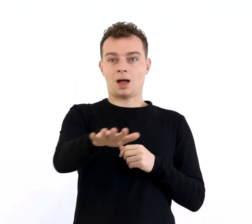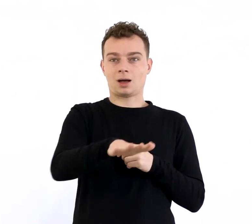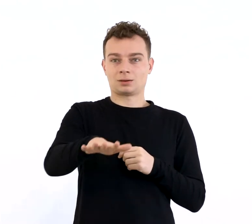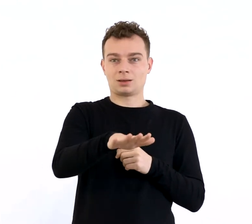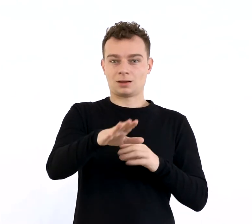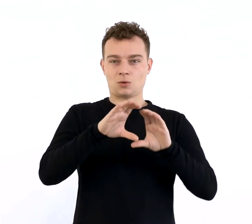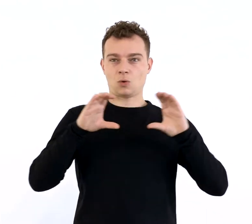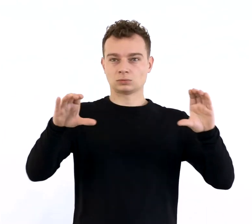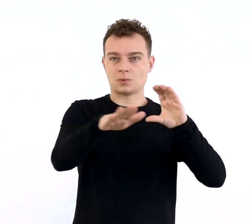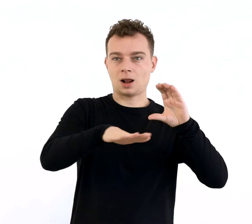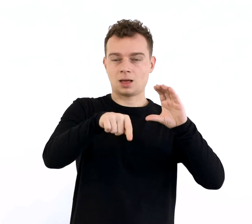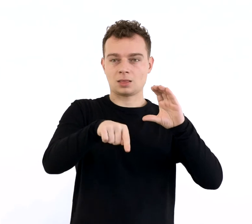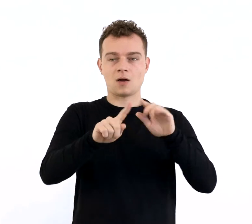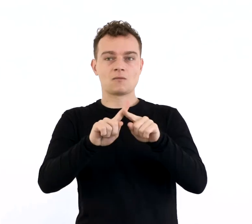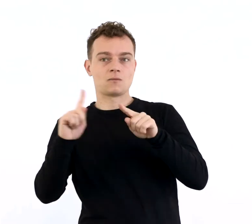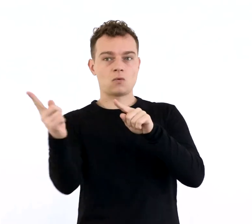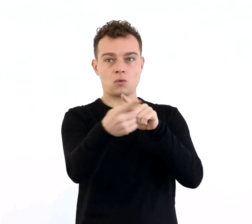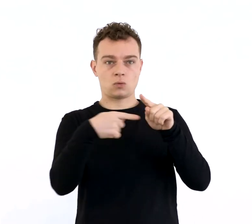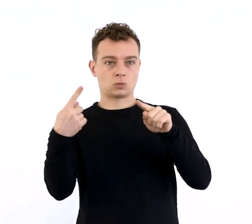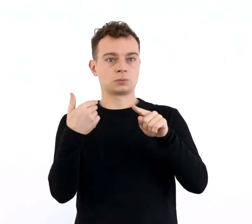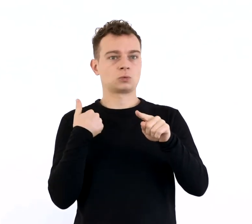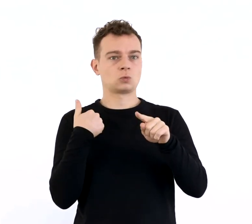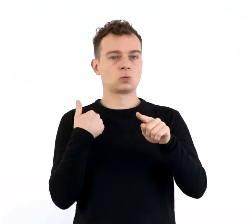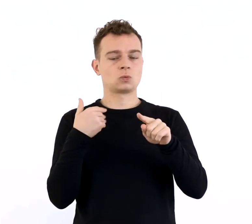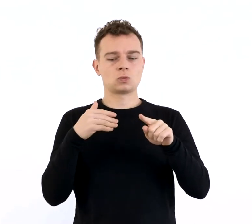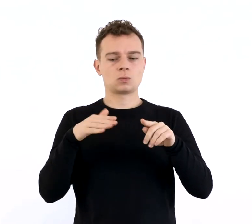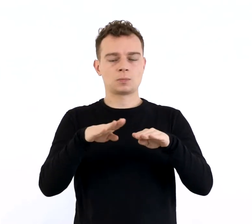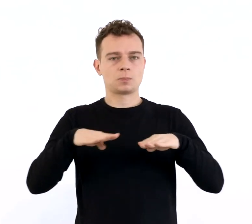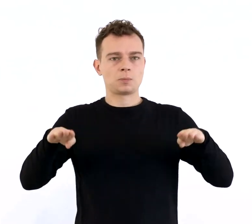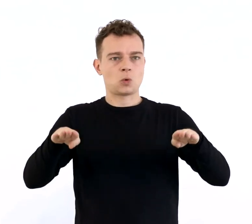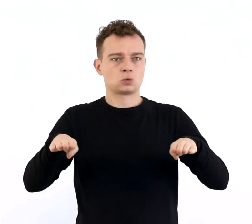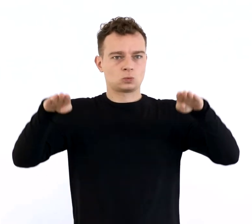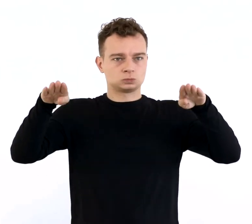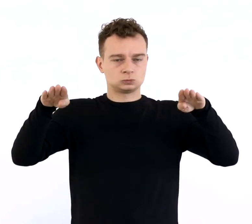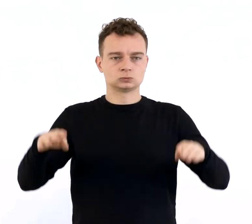Wokół areny wzniesione było podium.